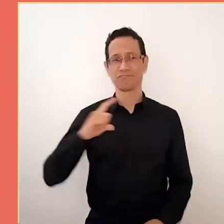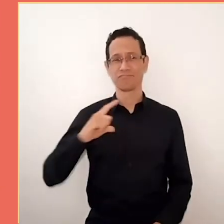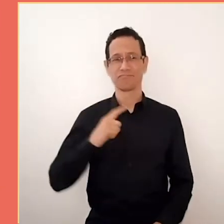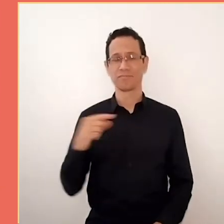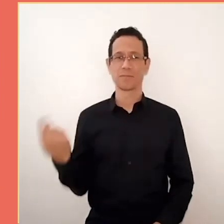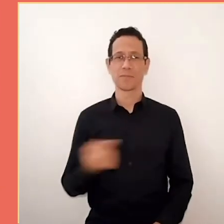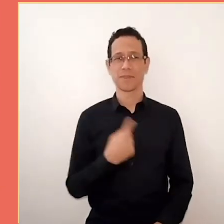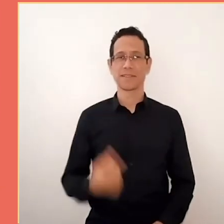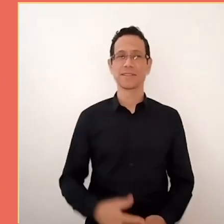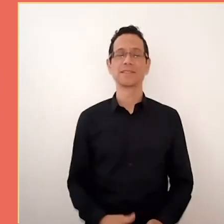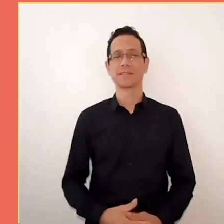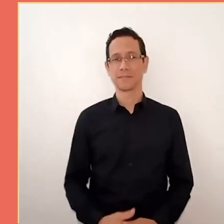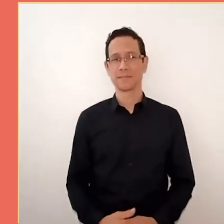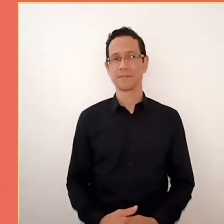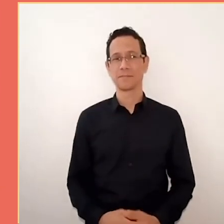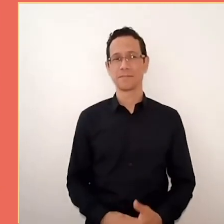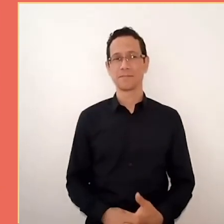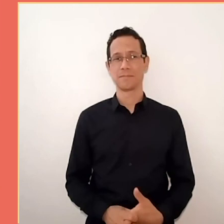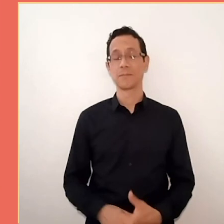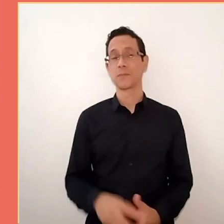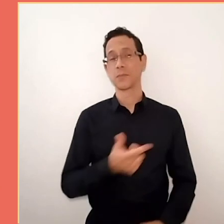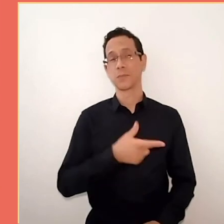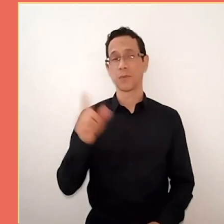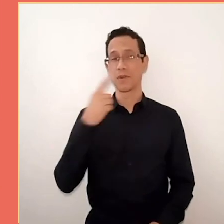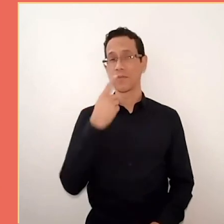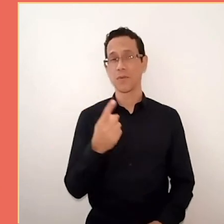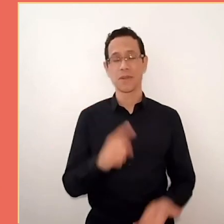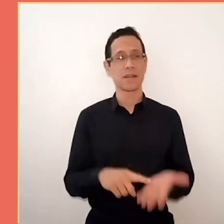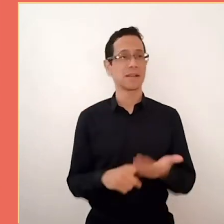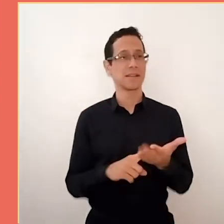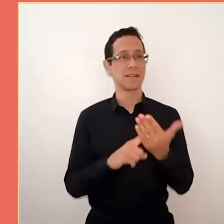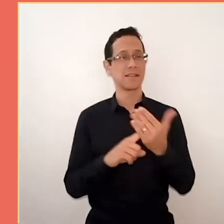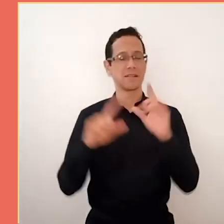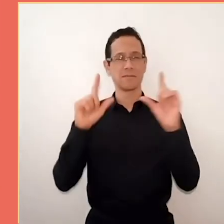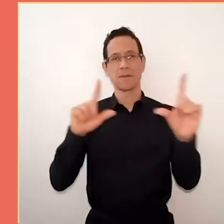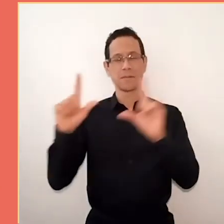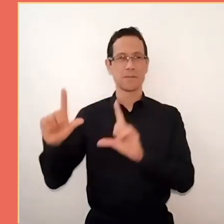E a mesa que falou da tecnologia na educação, foi uma mesa que trouxe possibilidades.